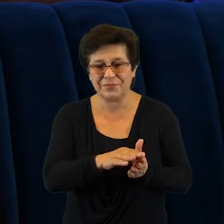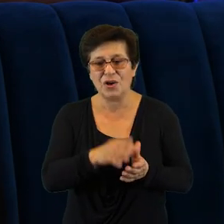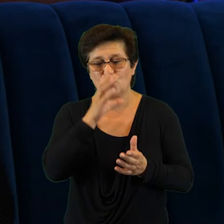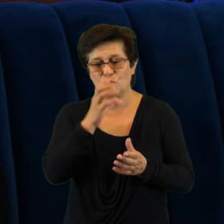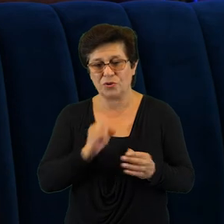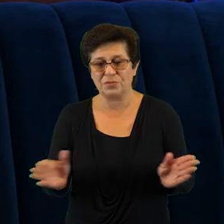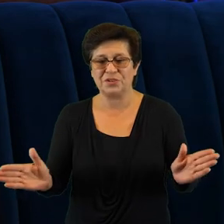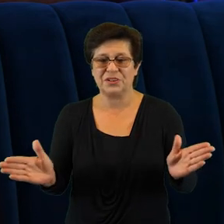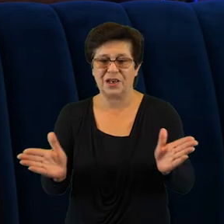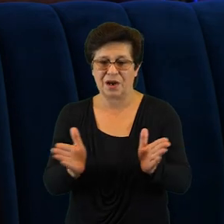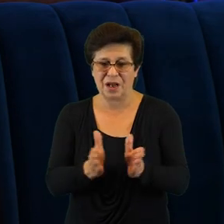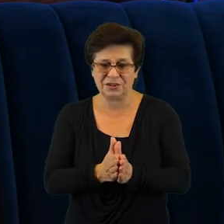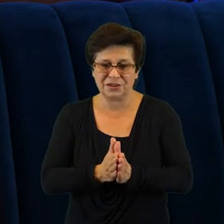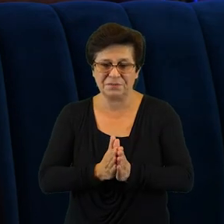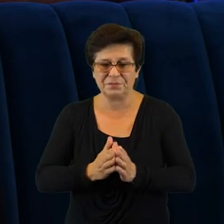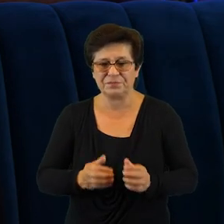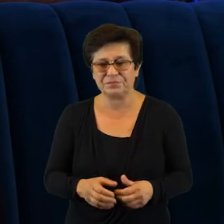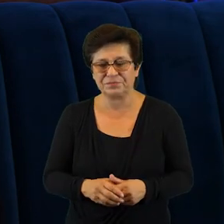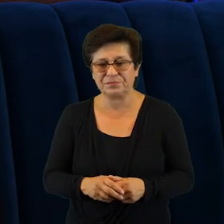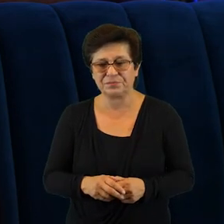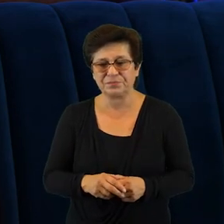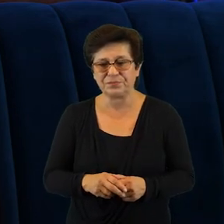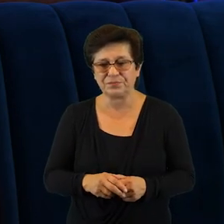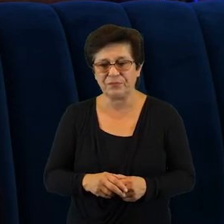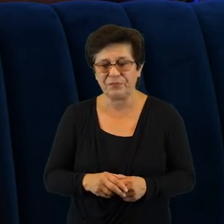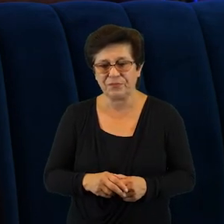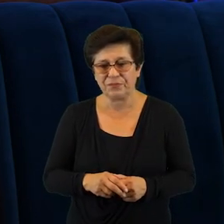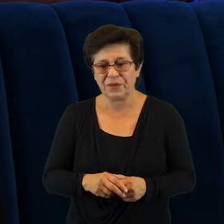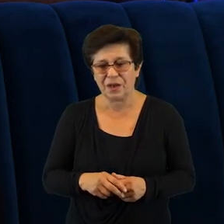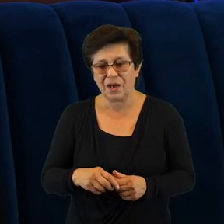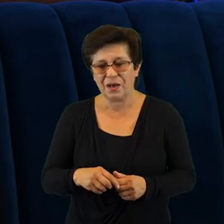Więc rozłam tutaj między Skamandrytą Antonim Słonimskim